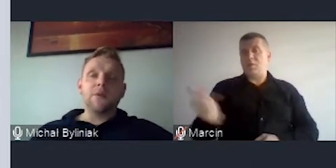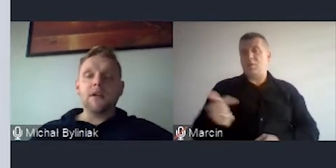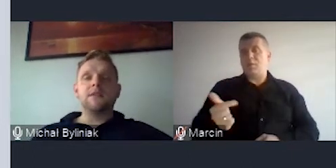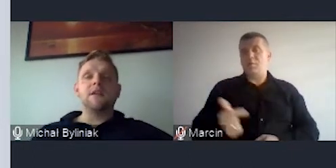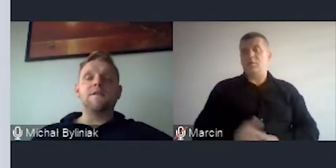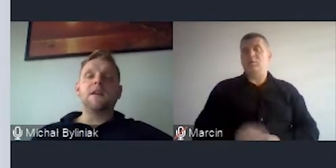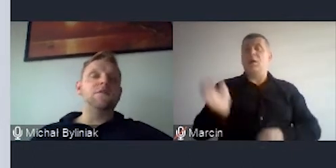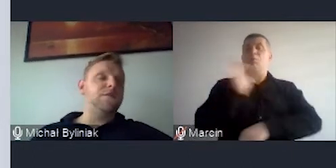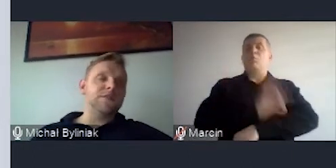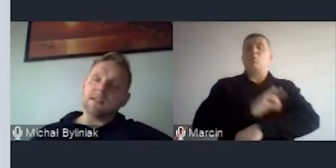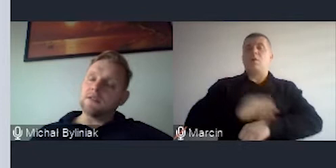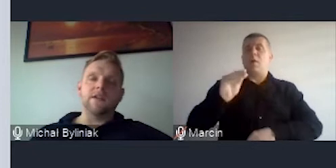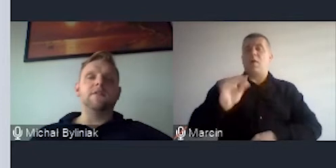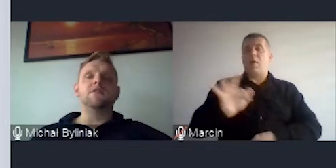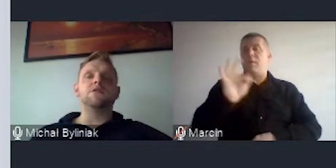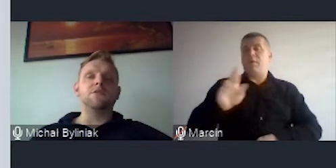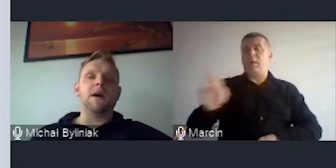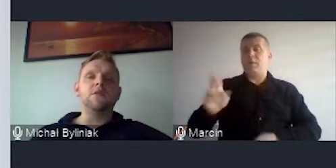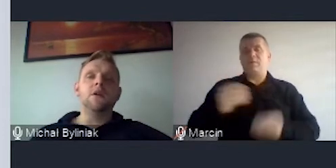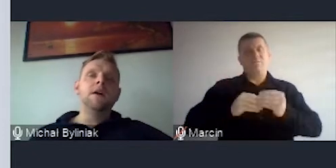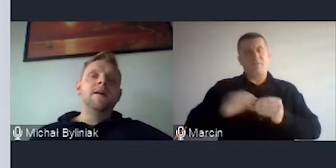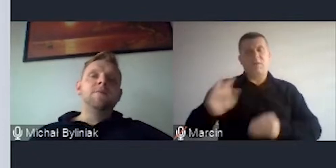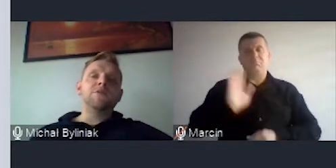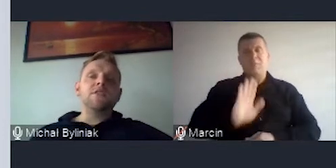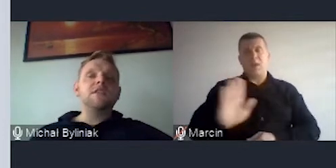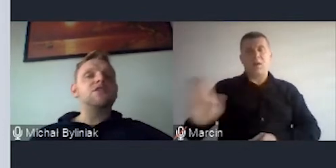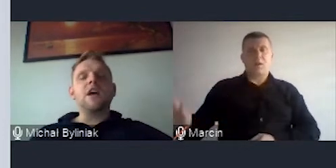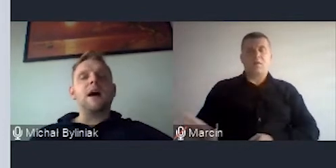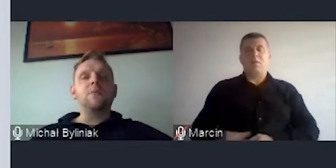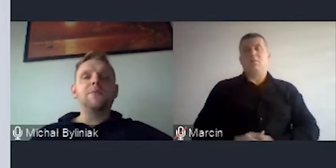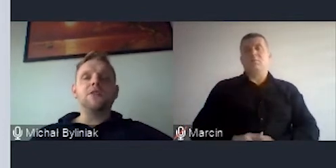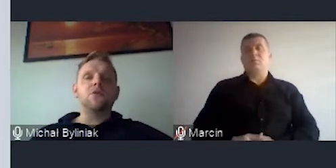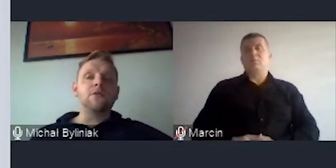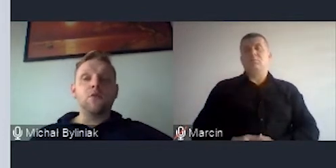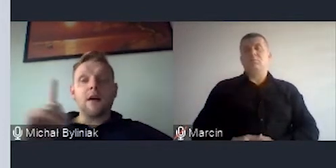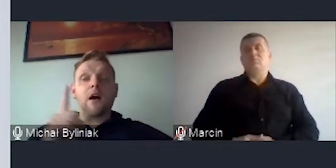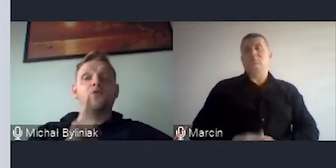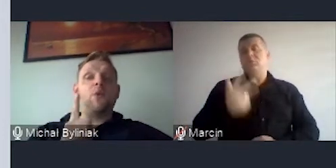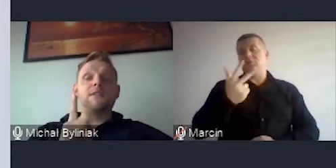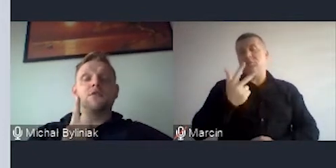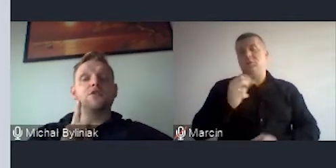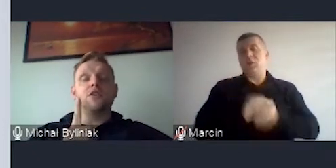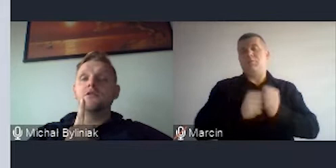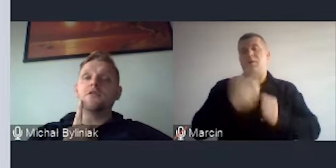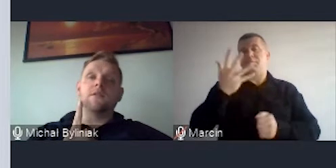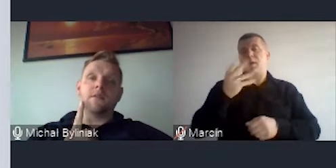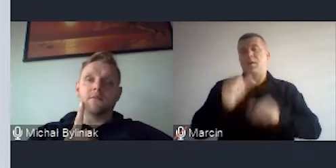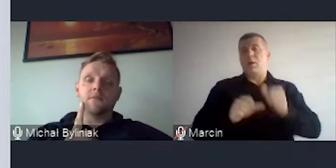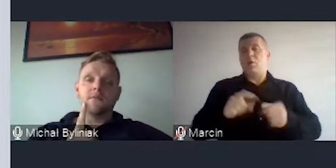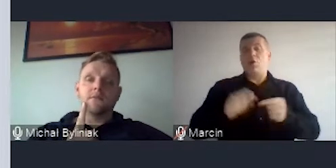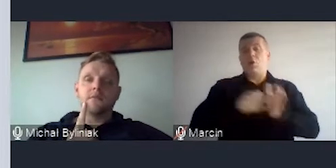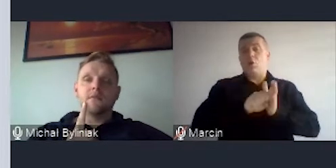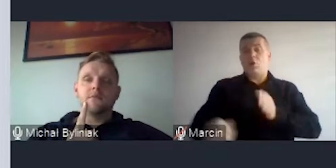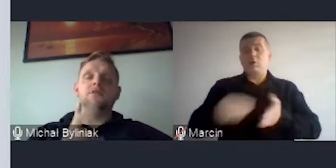a projekty EFRR w zdecydowanej większości mają, to przez okres trzech, albo pięciu lat od, uwaga, odpłatności końcowej,